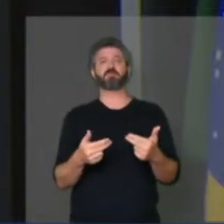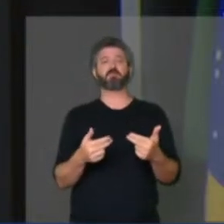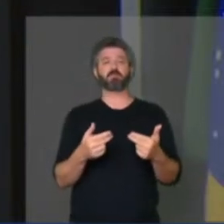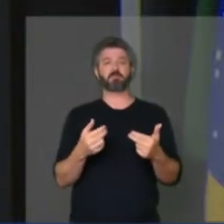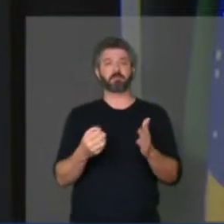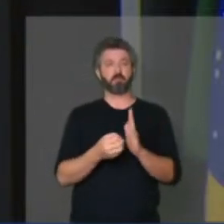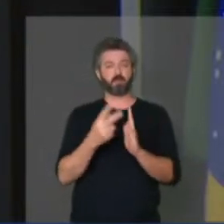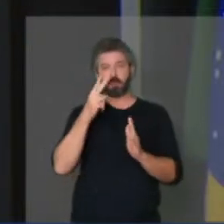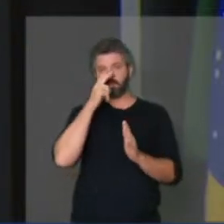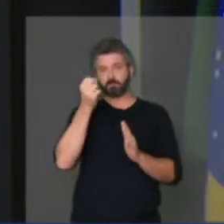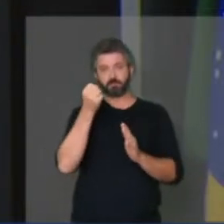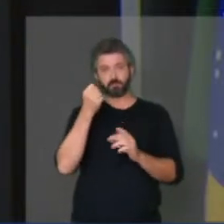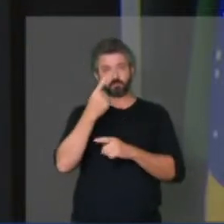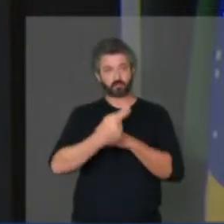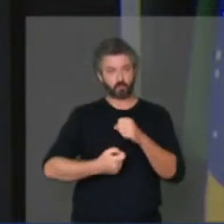GESTÃO. PORTANTO... VENHO